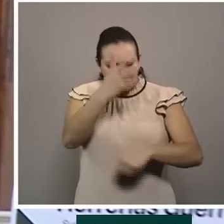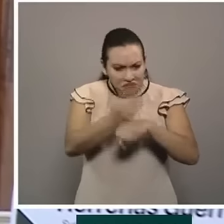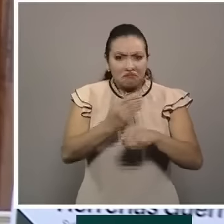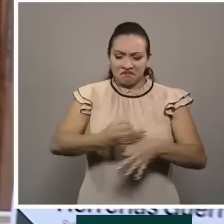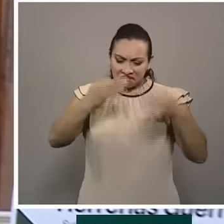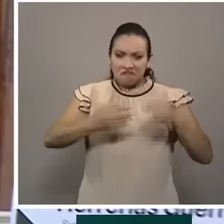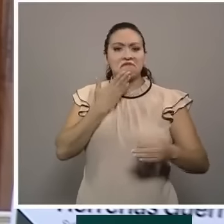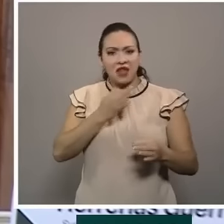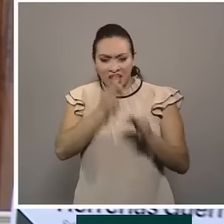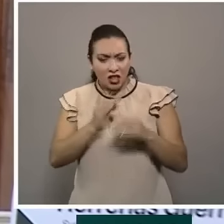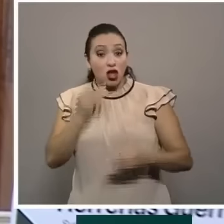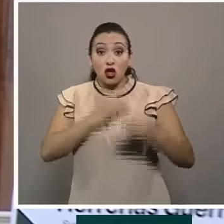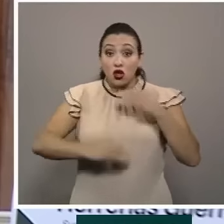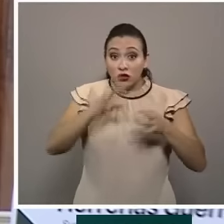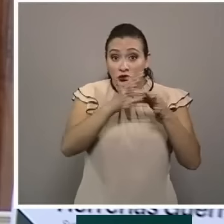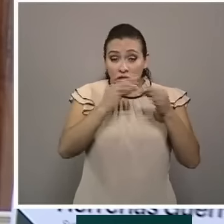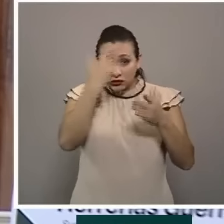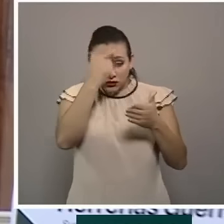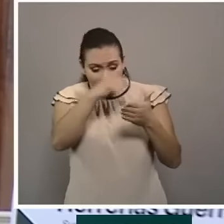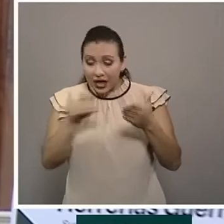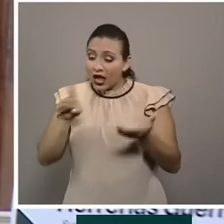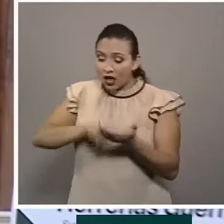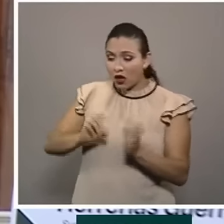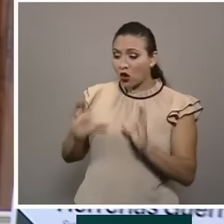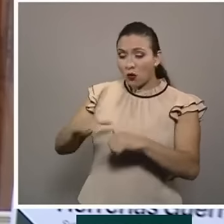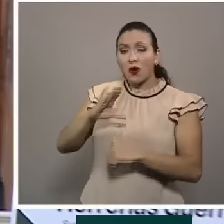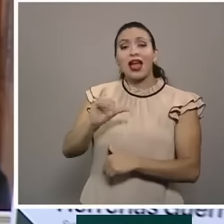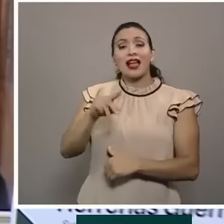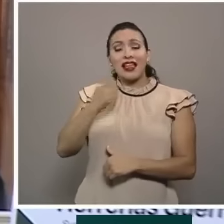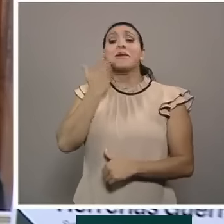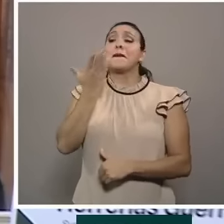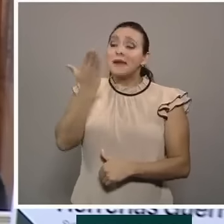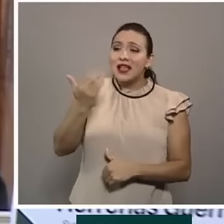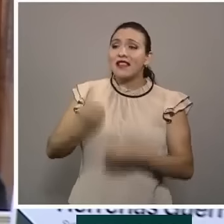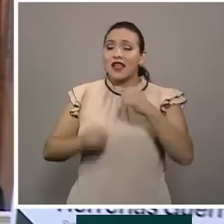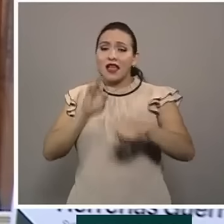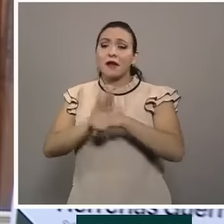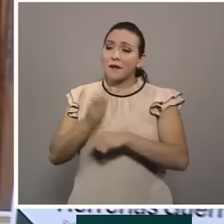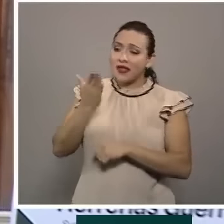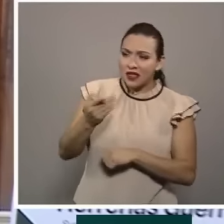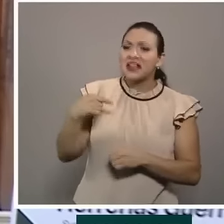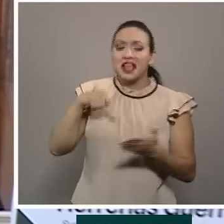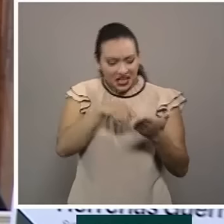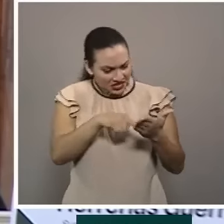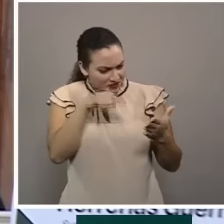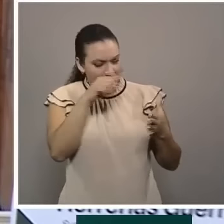valer la comunidad de la Candelaria en su demanda de amparo y en este recurso de revisión. Como es